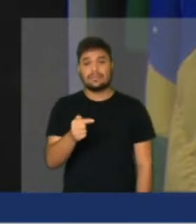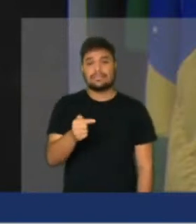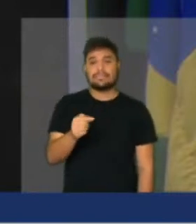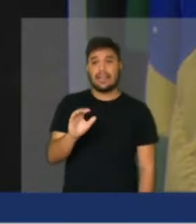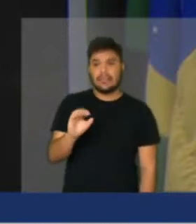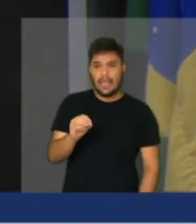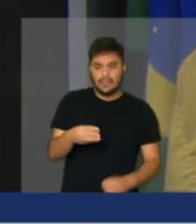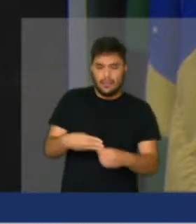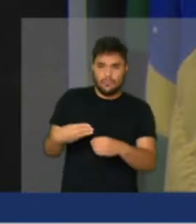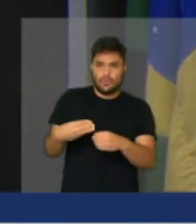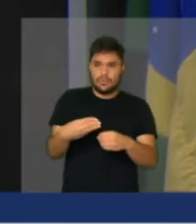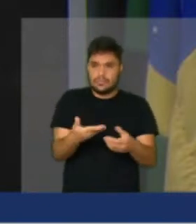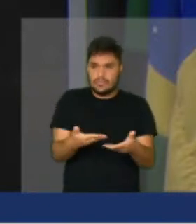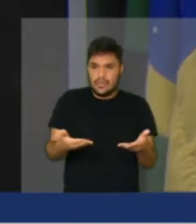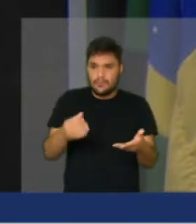TEMOS 5570 MUNICÍPIOS DO BRASIL E ACREDITO O PARTIDO